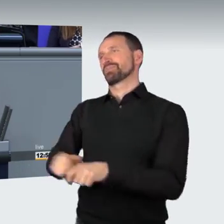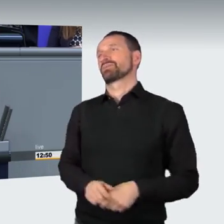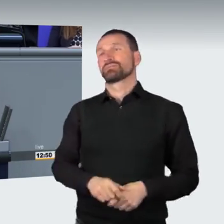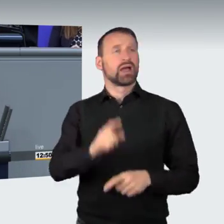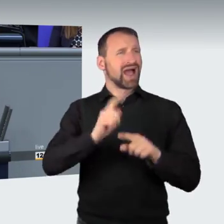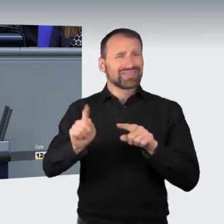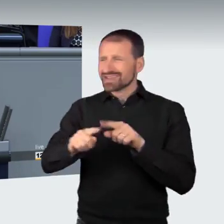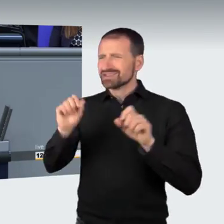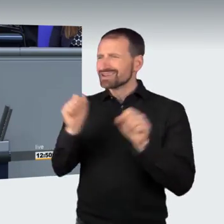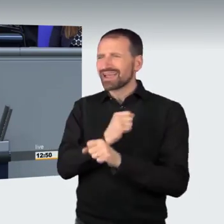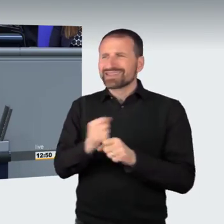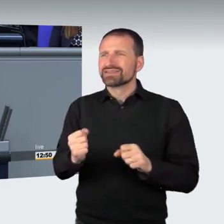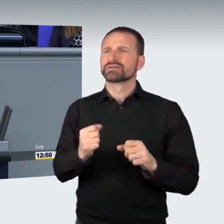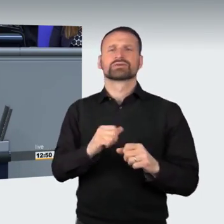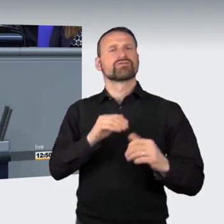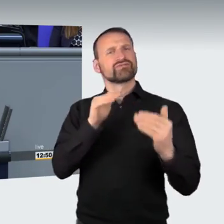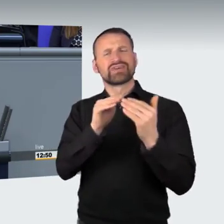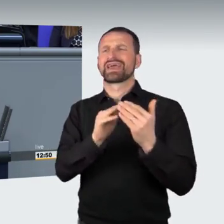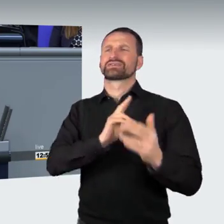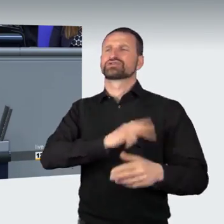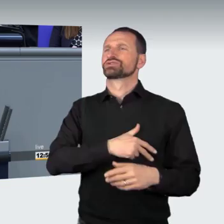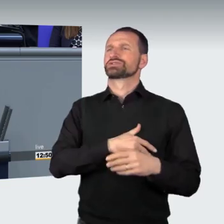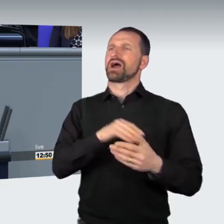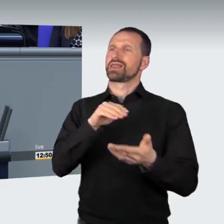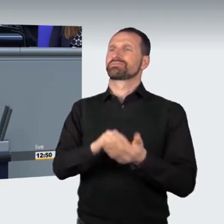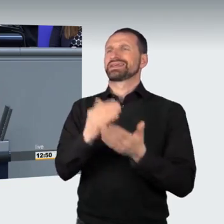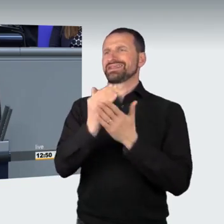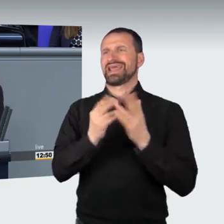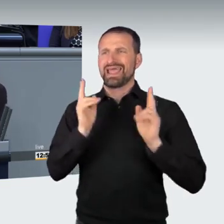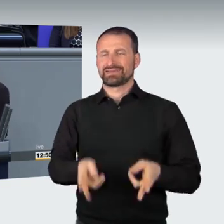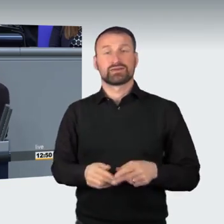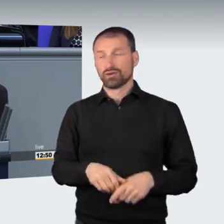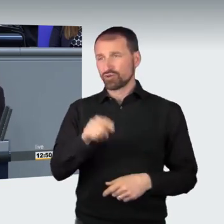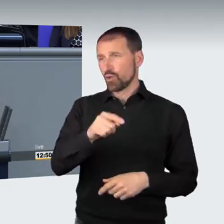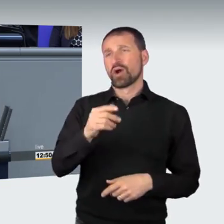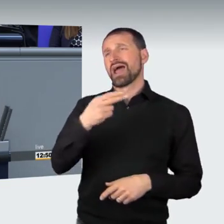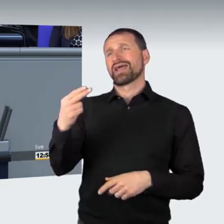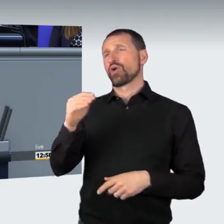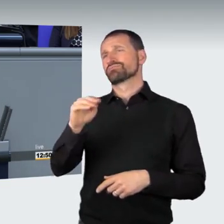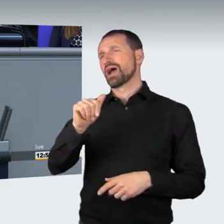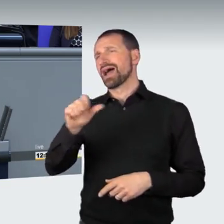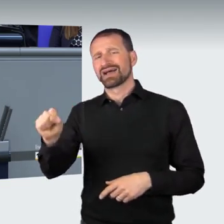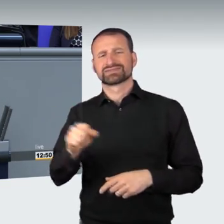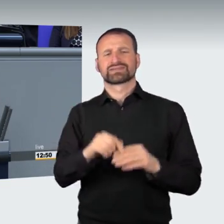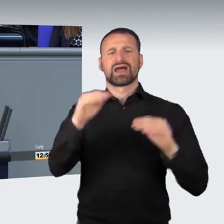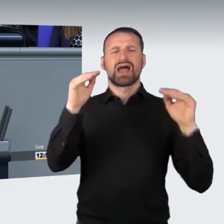zur Absenkung der Modernisierungsumlage von 11 auf 8 Prozent nicht weiter, zumal die Union schon klargemacht hat, dass nicht einmal